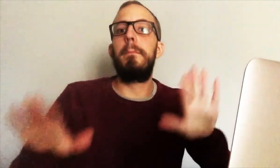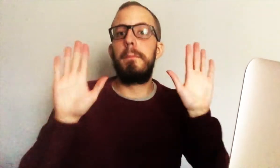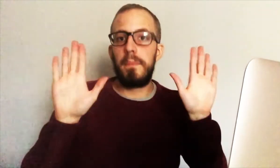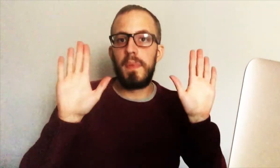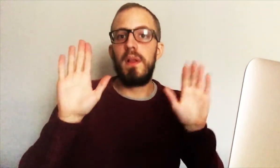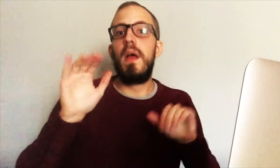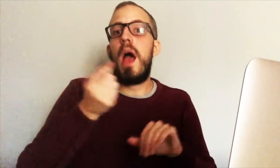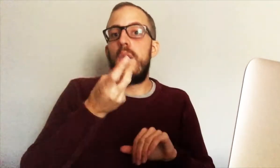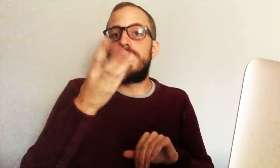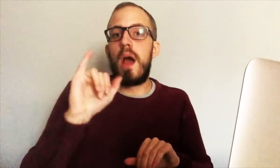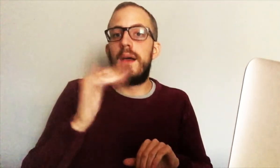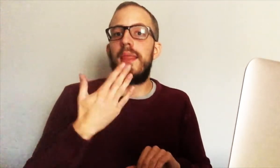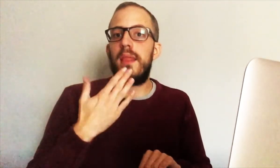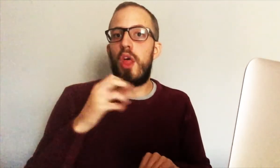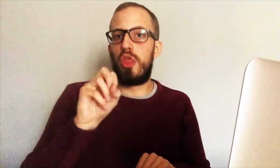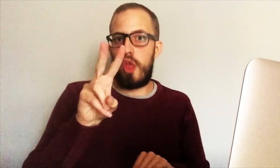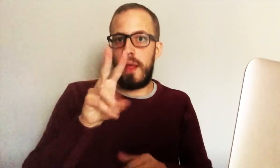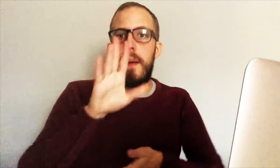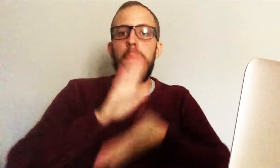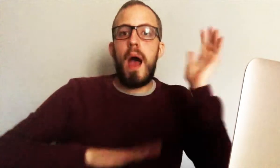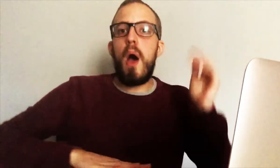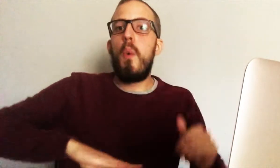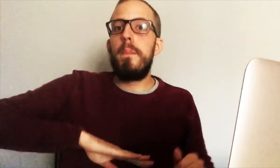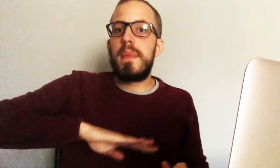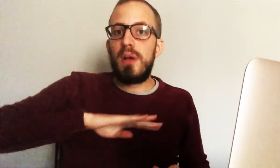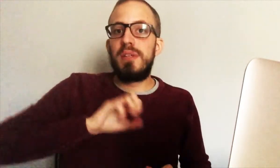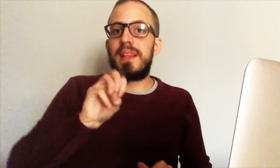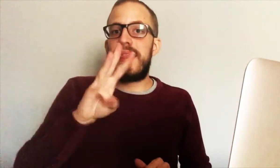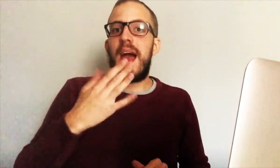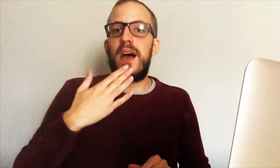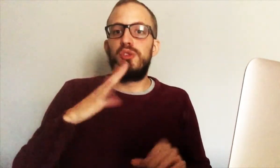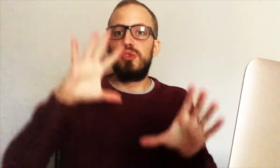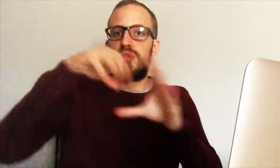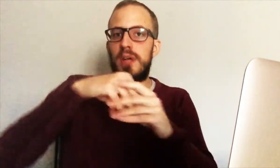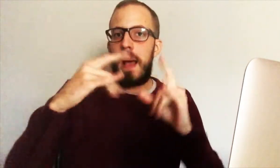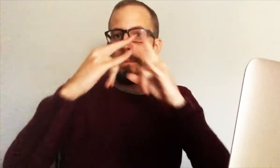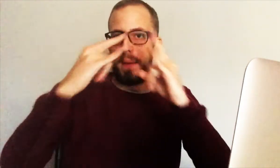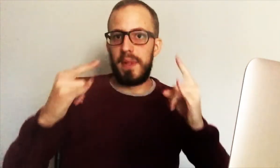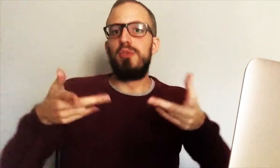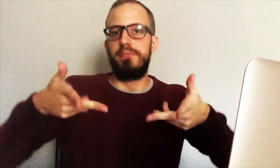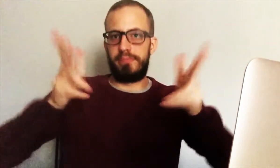Las personas que tengan 12 años y vayan a cumplir 13 en la semana del campamento, pueden participar.